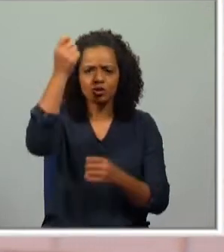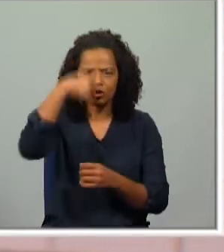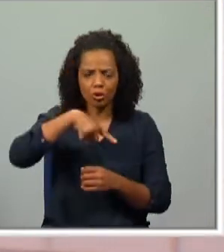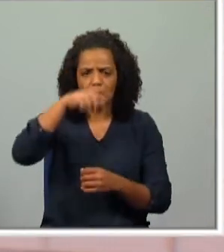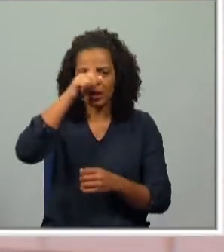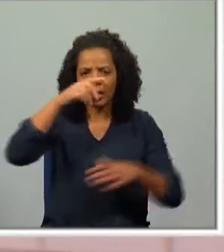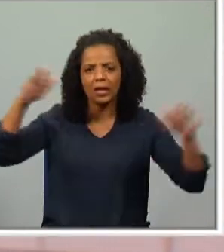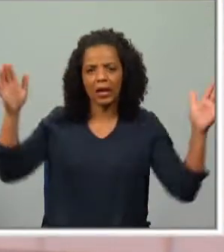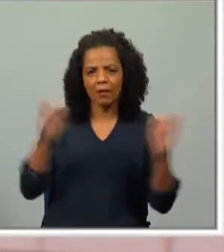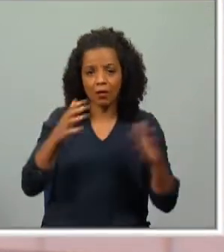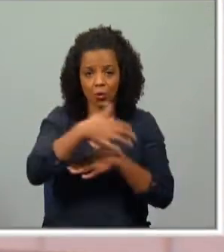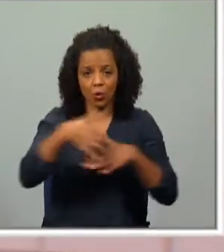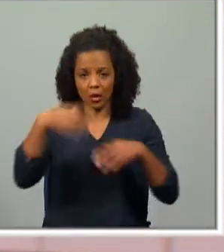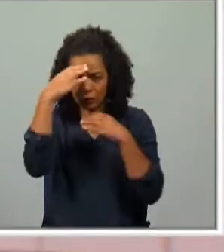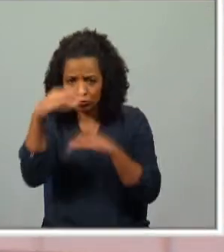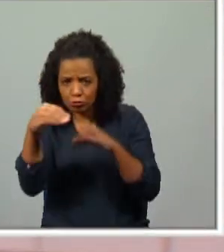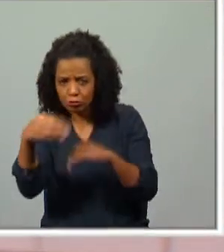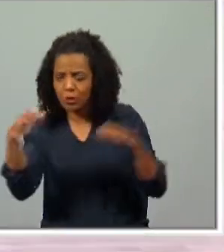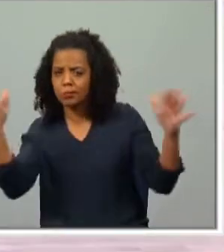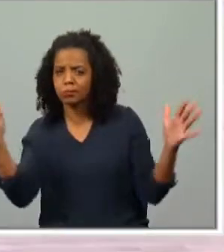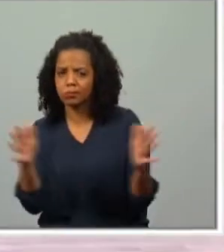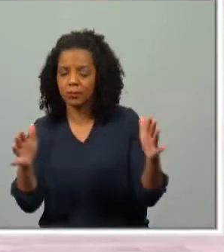ensinou a voar então o plano de hoje é este 教飛行所以今天的計劃是這個